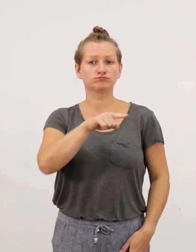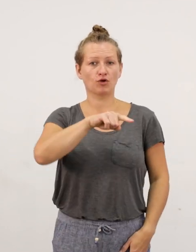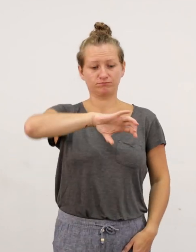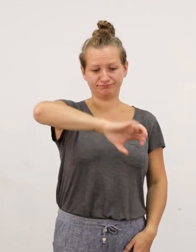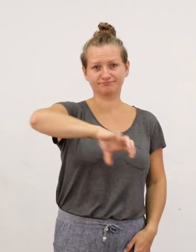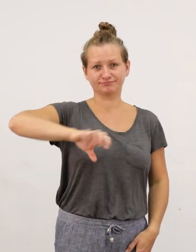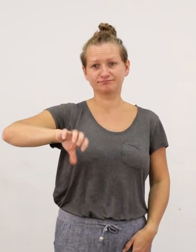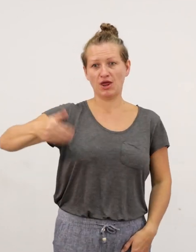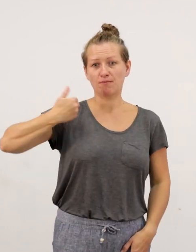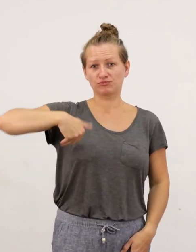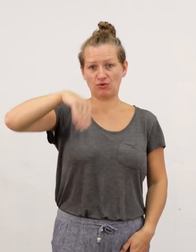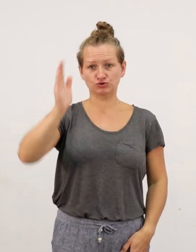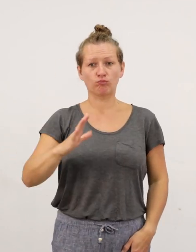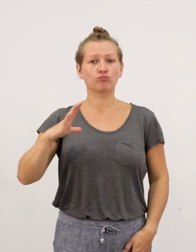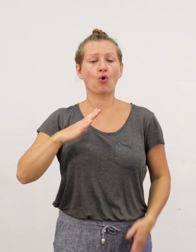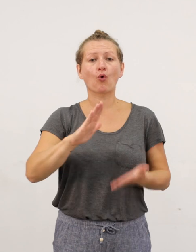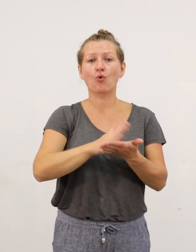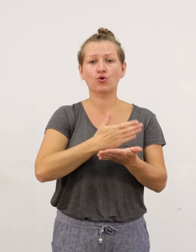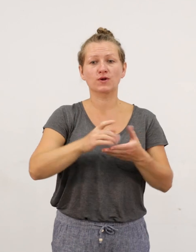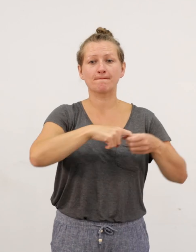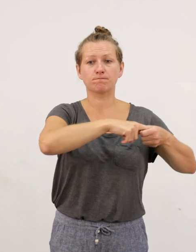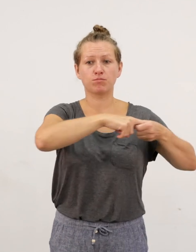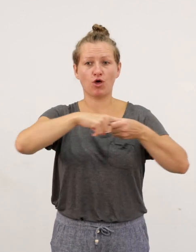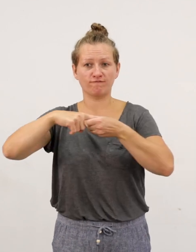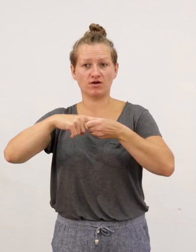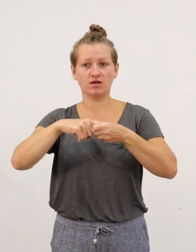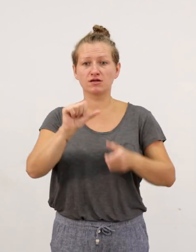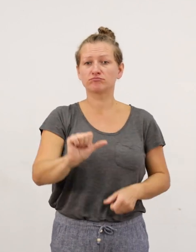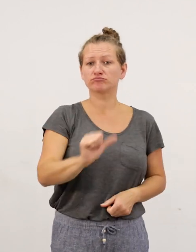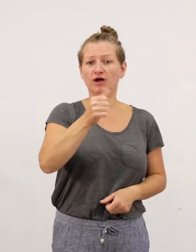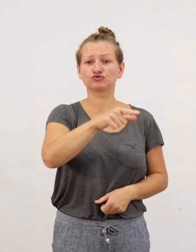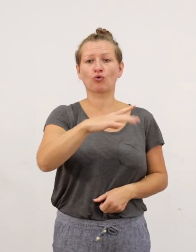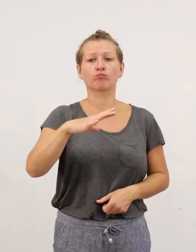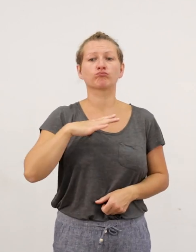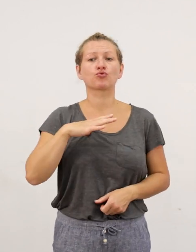Na wyposażeniu jednostek w garnizonie białostockim